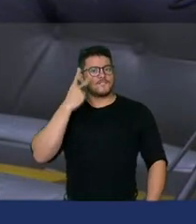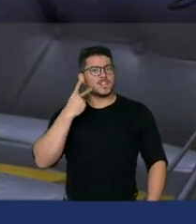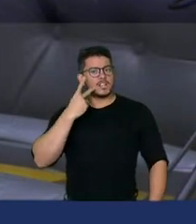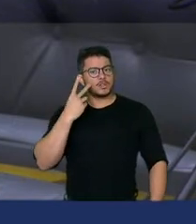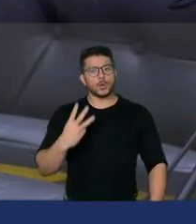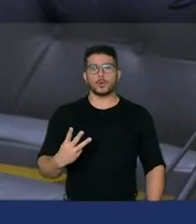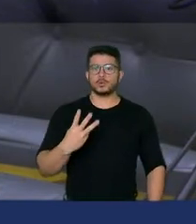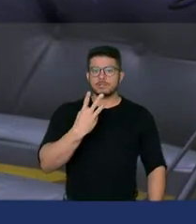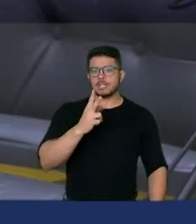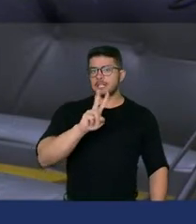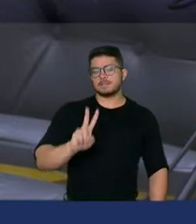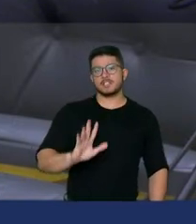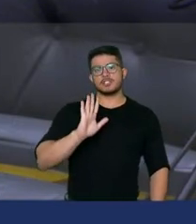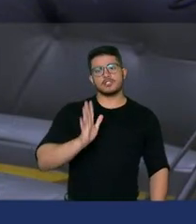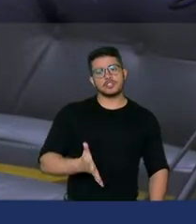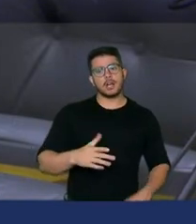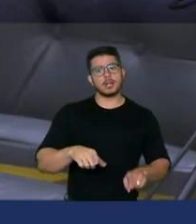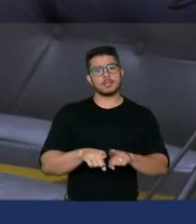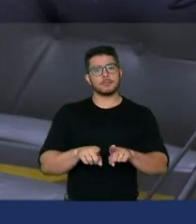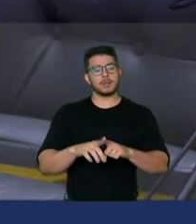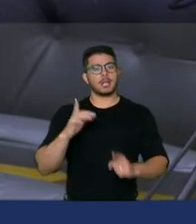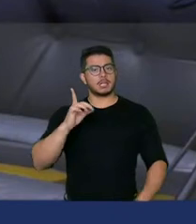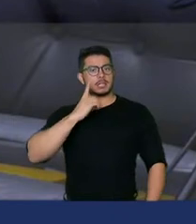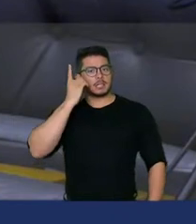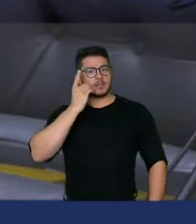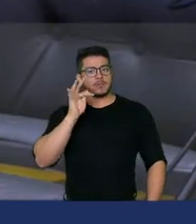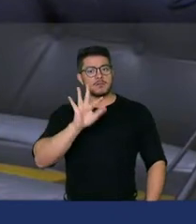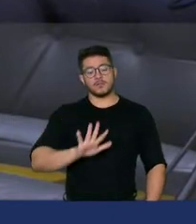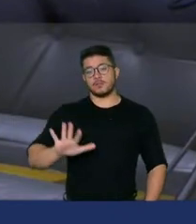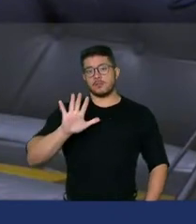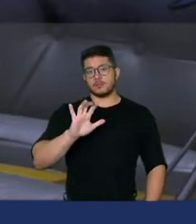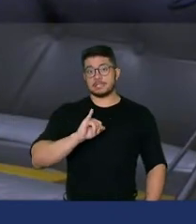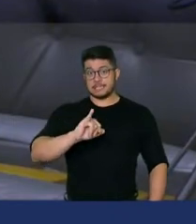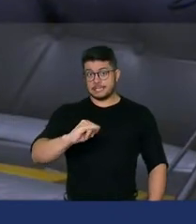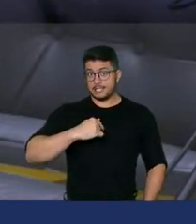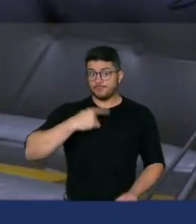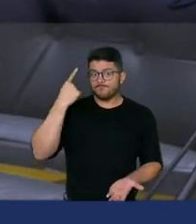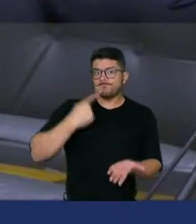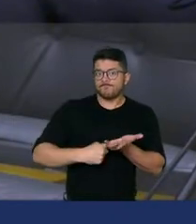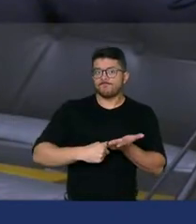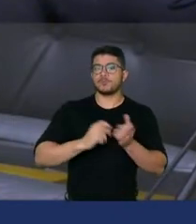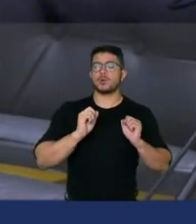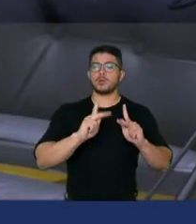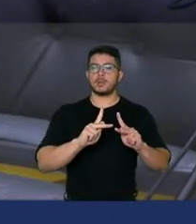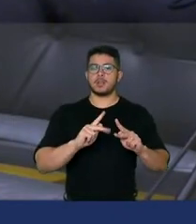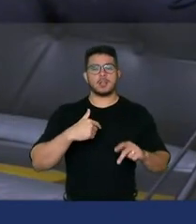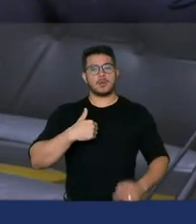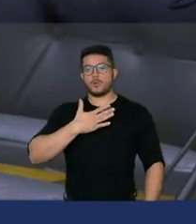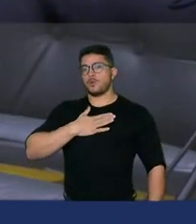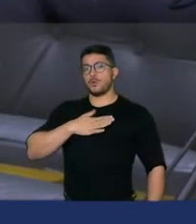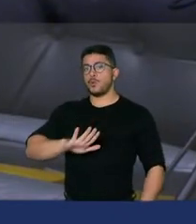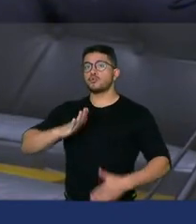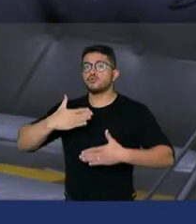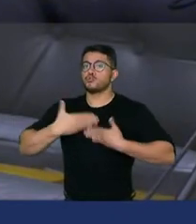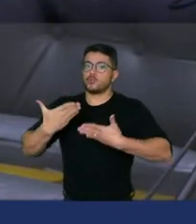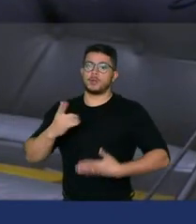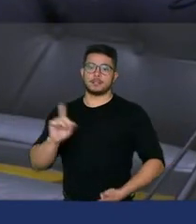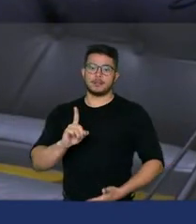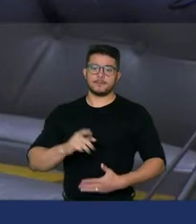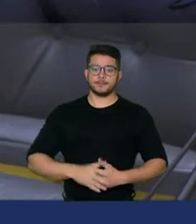VOSSA EXCELÊNCIA PORQUE ESSE CARA TEM TRÊS MANDATOS DE VEREADOR. O QUE EU COMBINO, EU COMBINO, PONTO FINAL, EU NÃO GOSTO DE SURPRESA DE ÚLTIMA